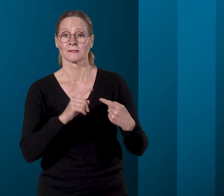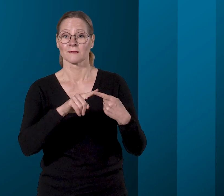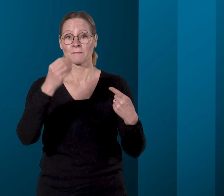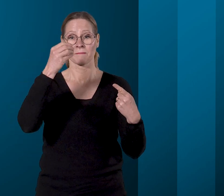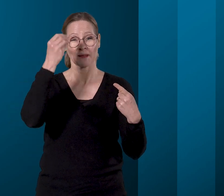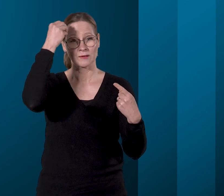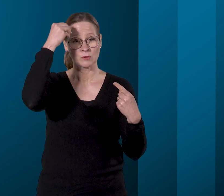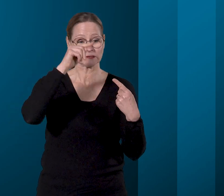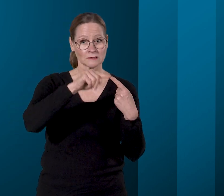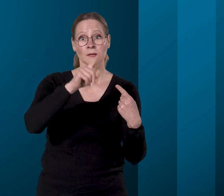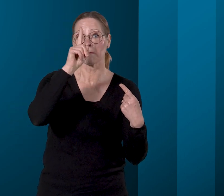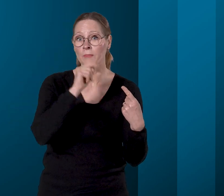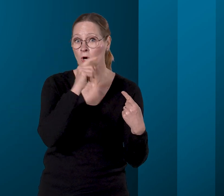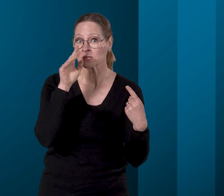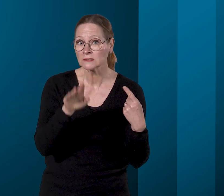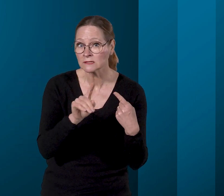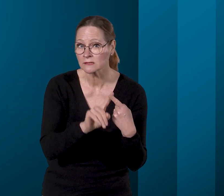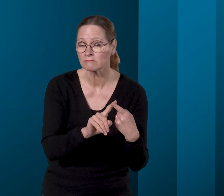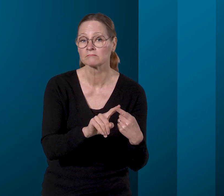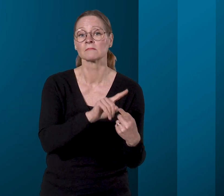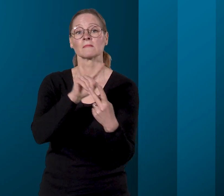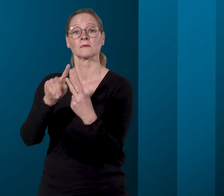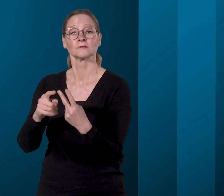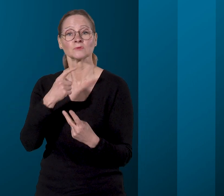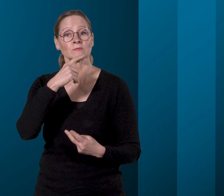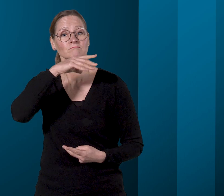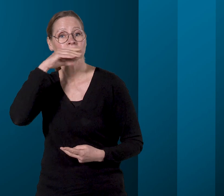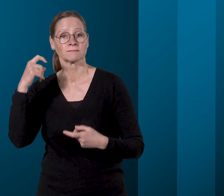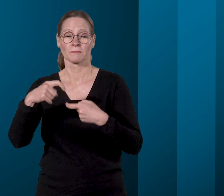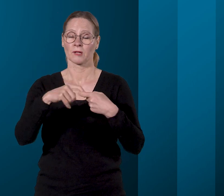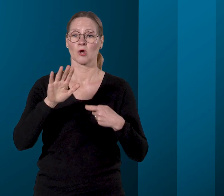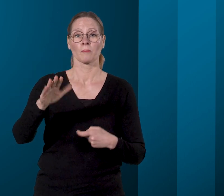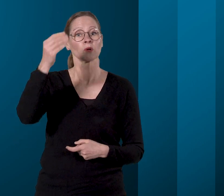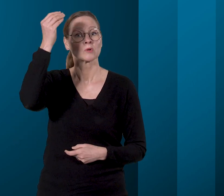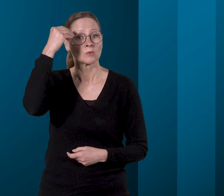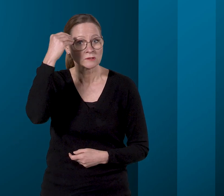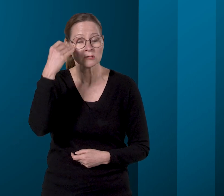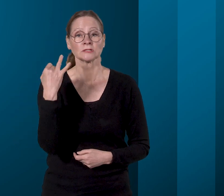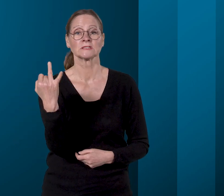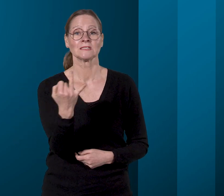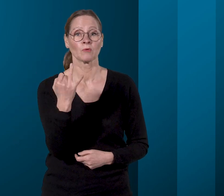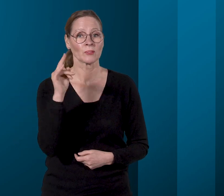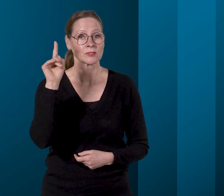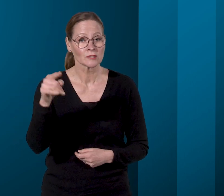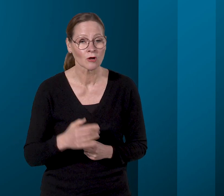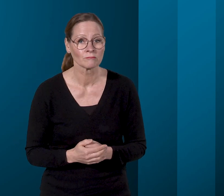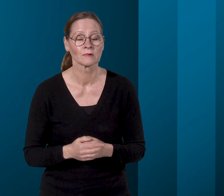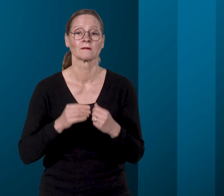Tarjolla on perhekurssi Porissa, - suomenruotsalaisten perheiden kurssi Siuntiossa -